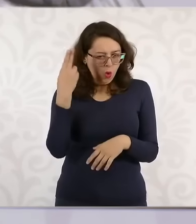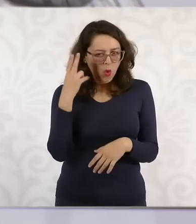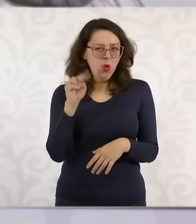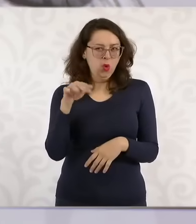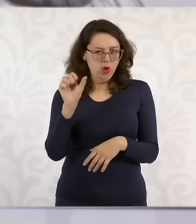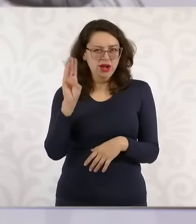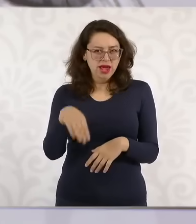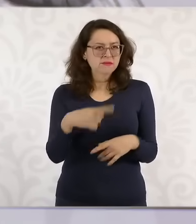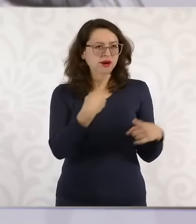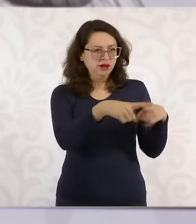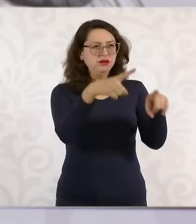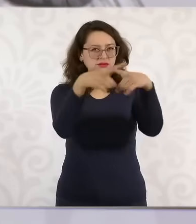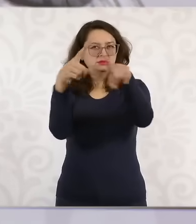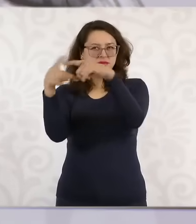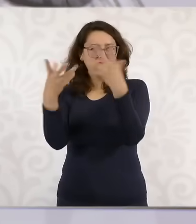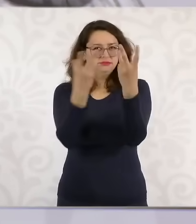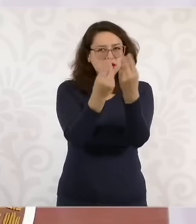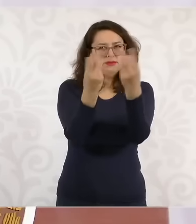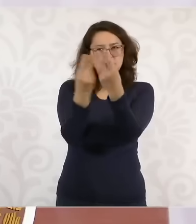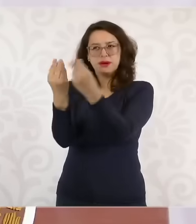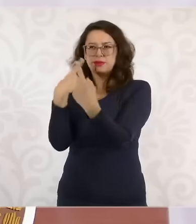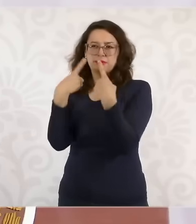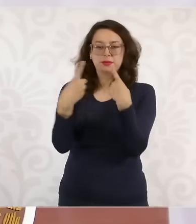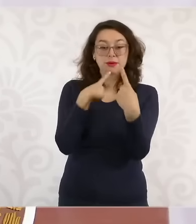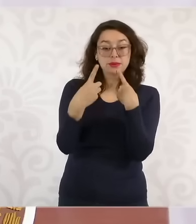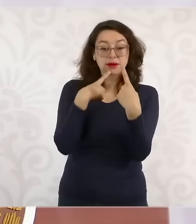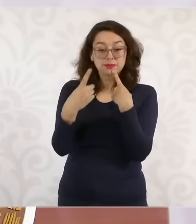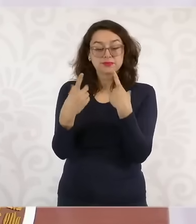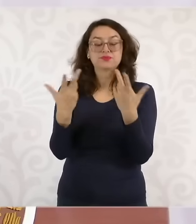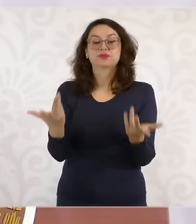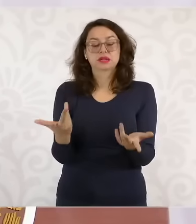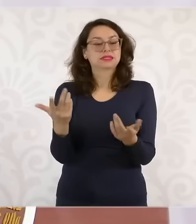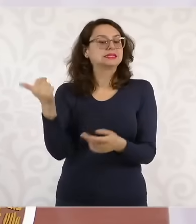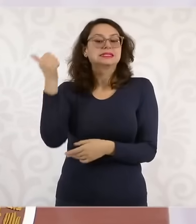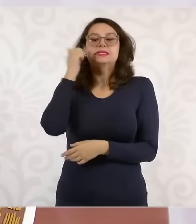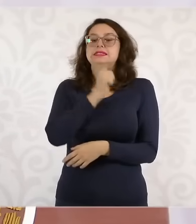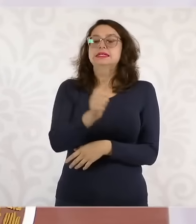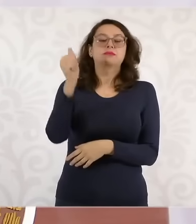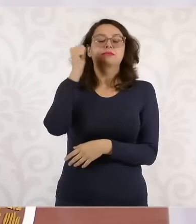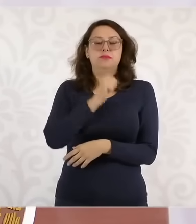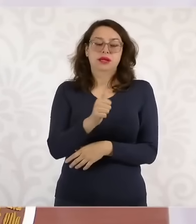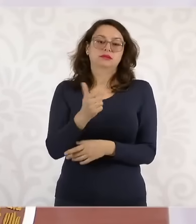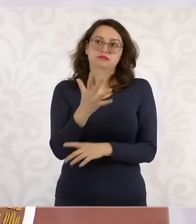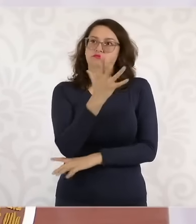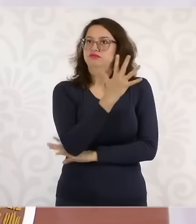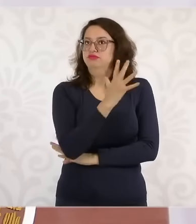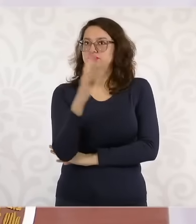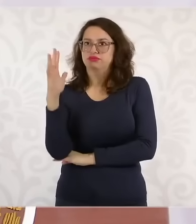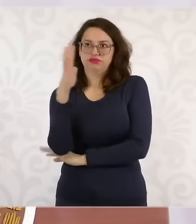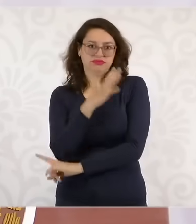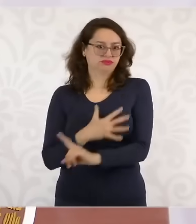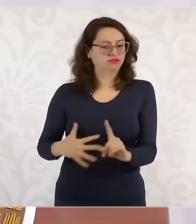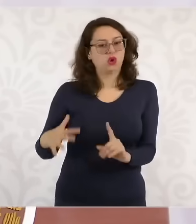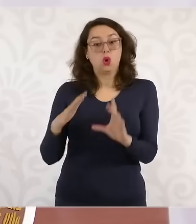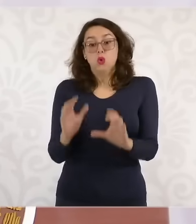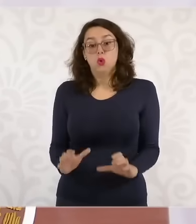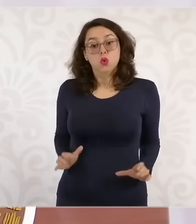son varios y creemos que sí sería prudente siempre el cuidado del medio ambiente y en la ciudad. Creo